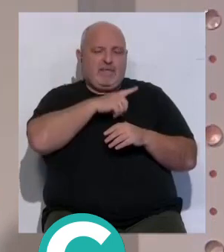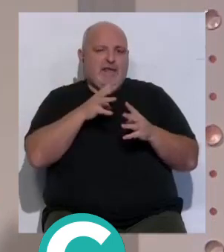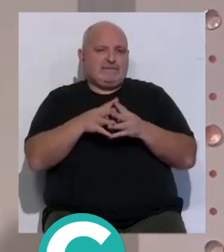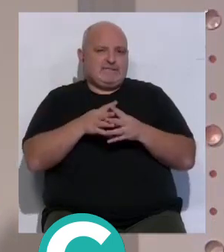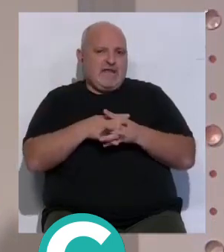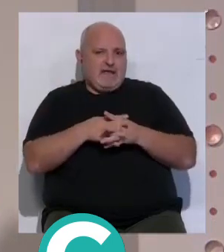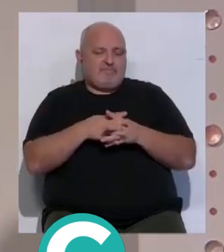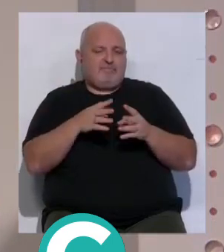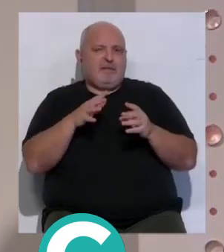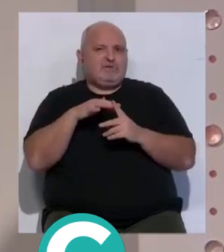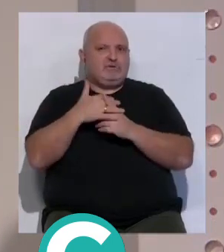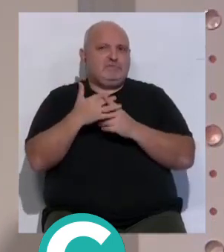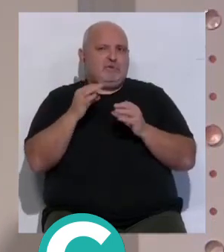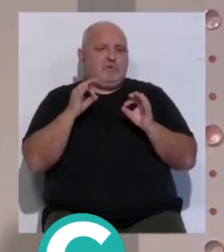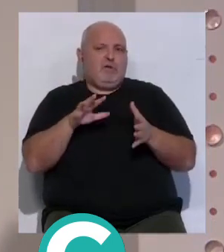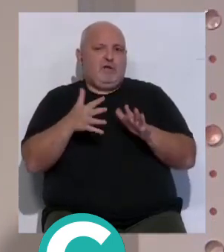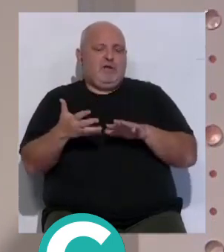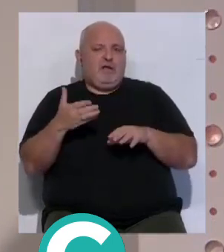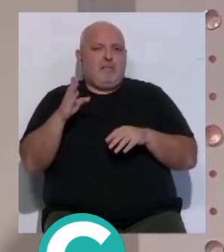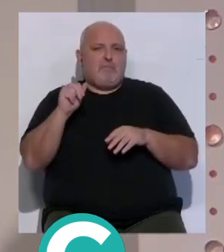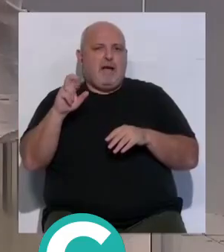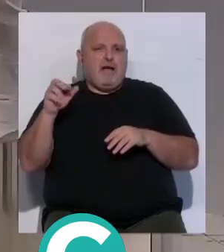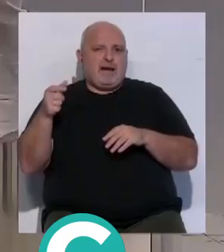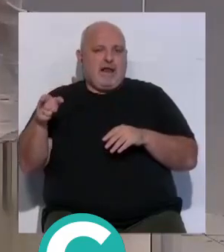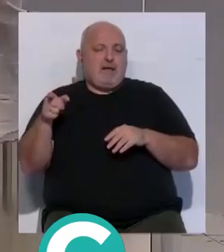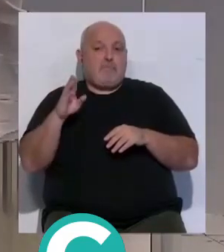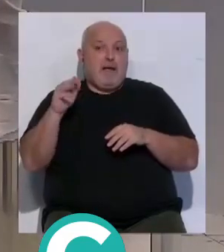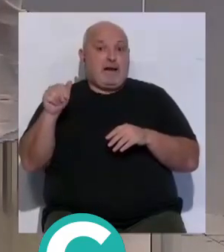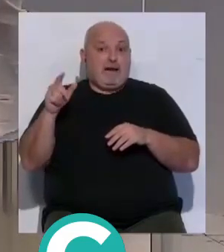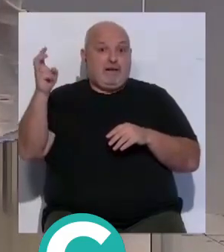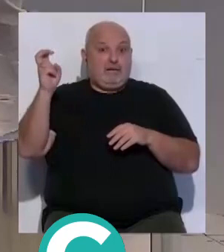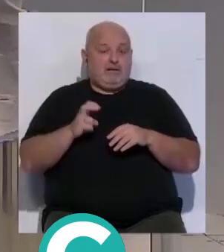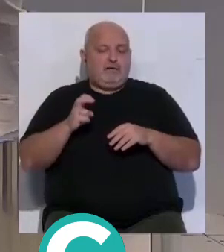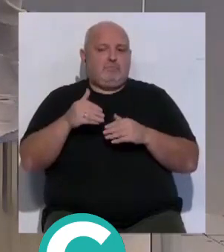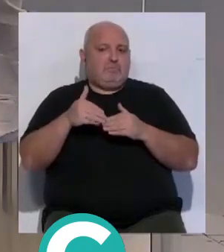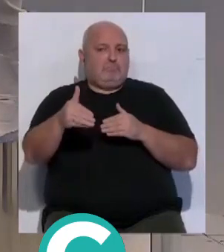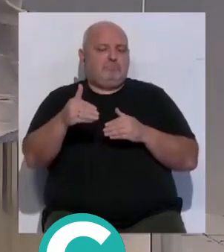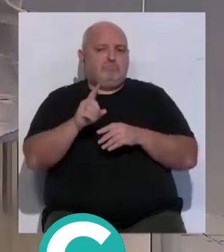hasta una situación similar a la de Raúl Parra al que se espera que llegue procedente del club